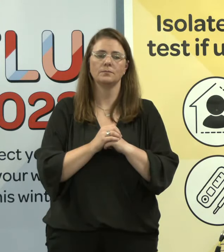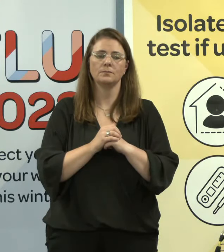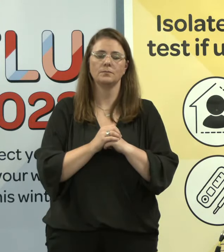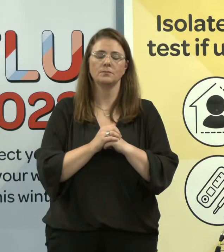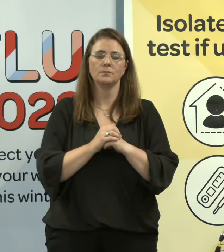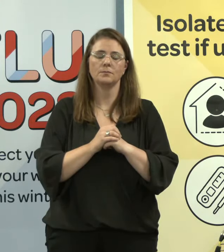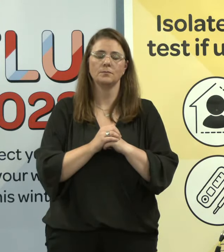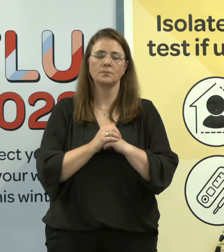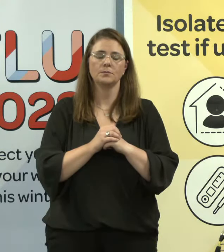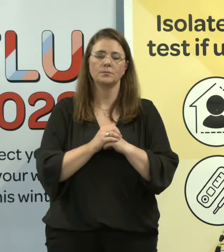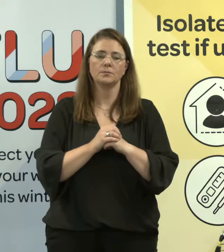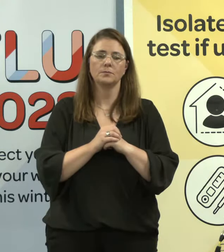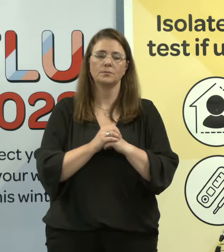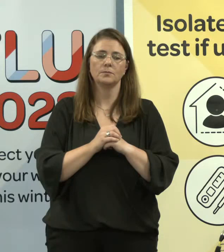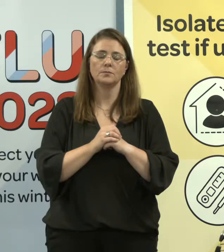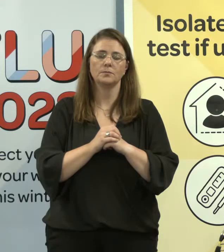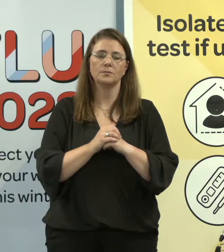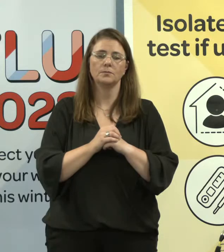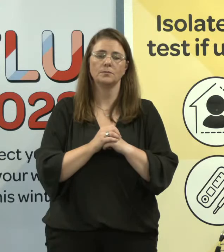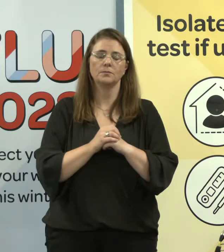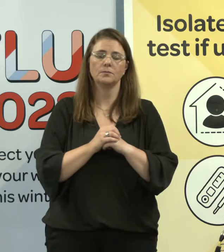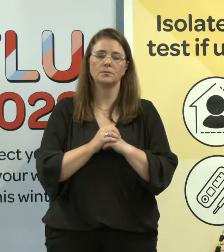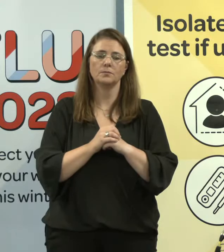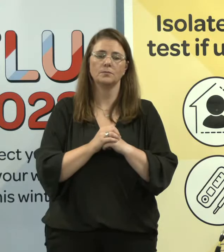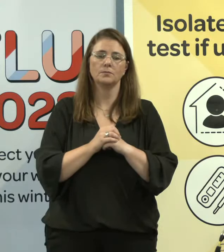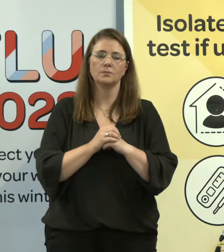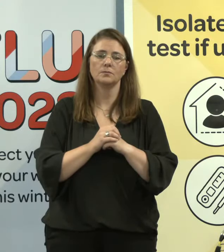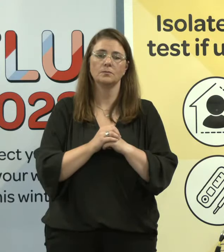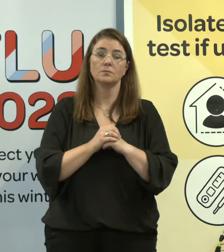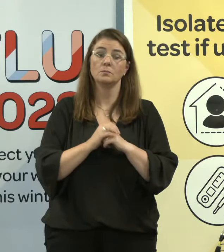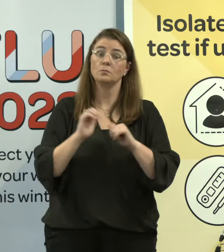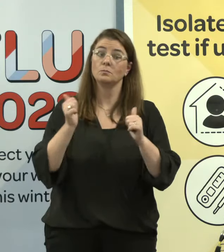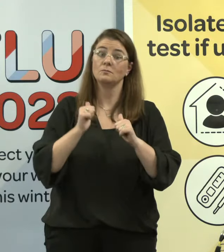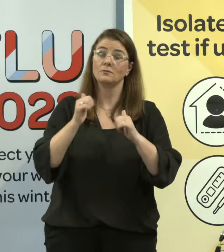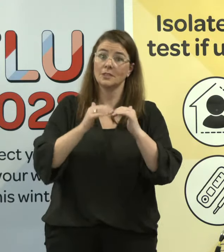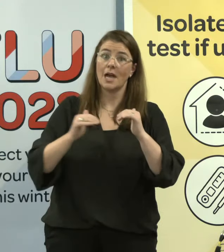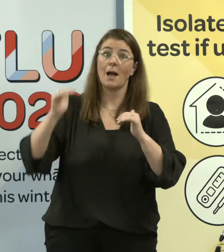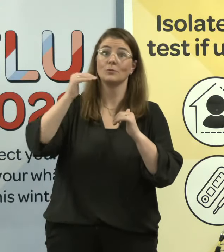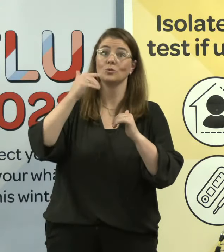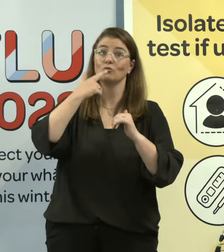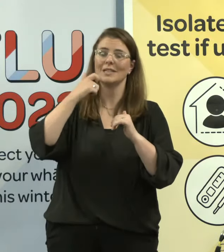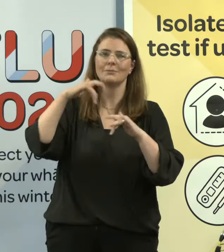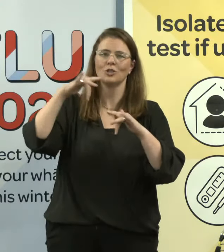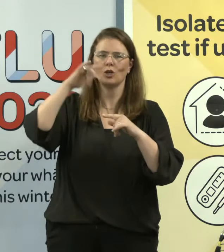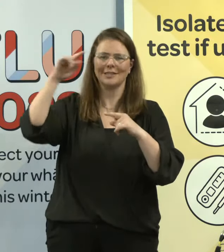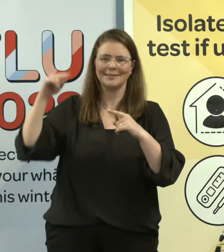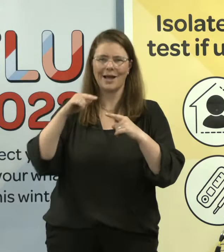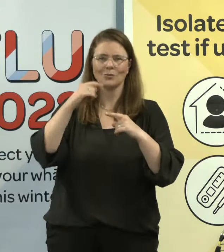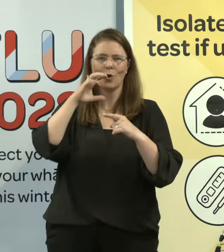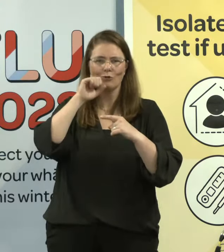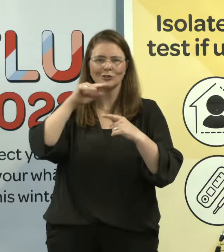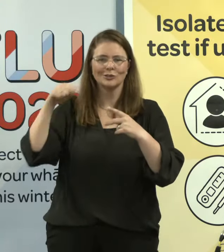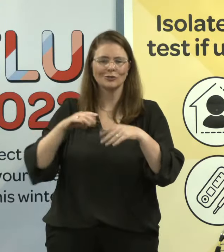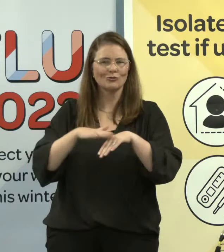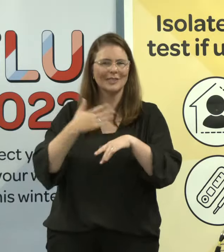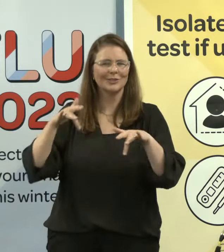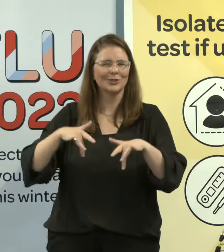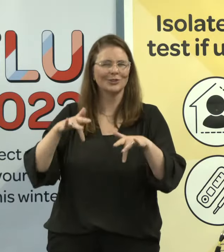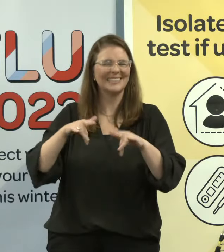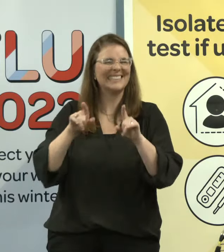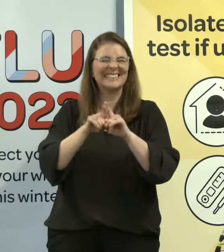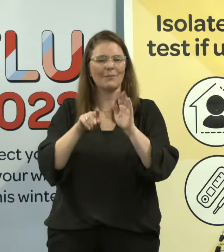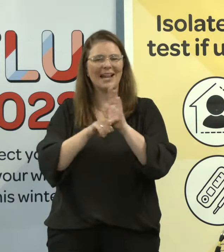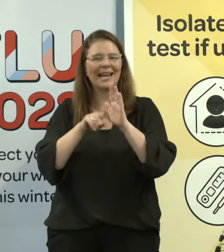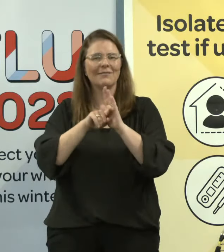ma nga tae rereke. A kua whai